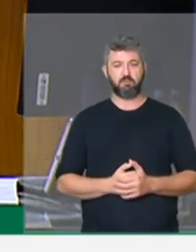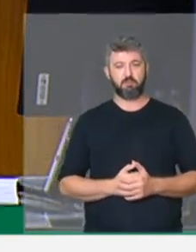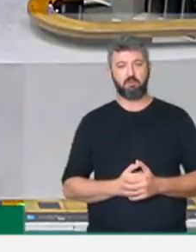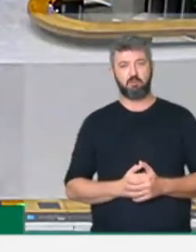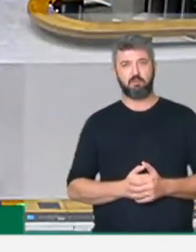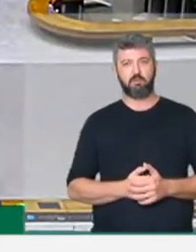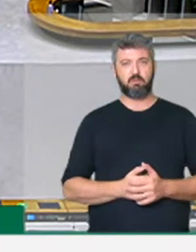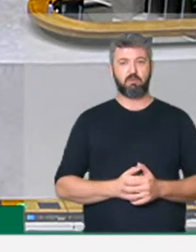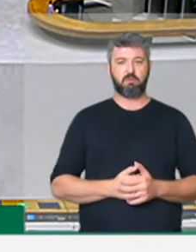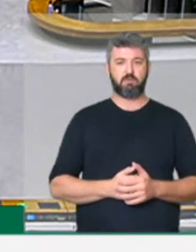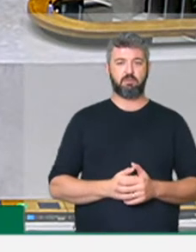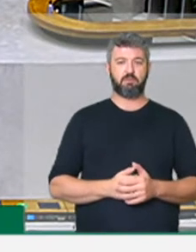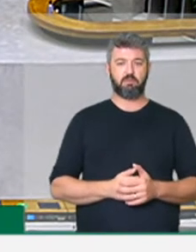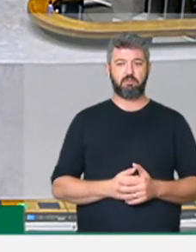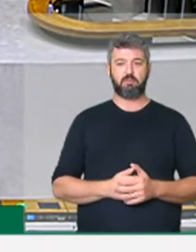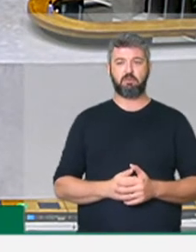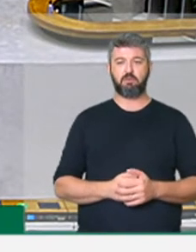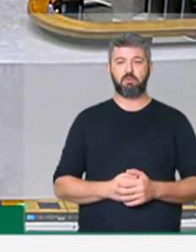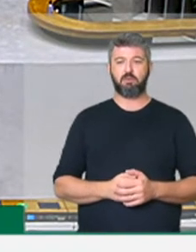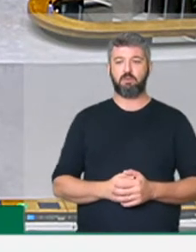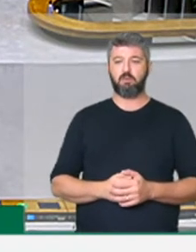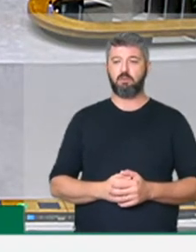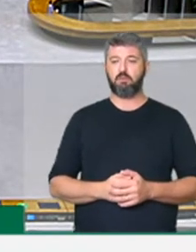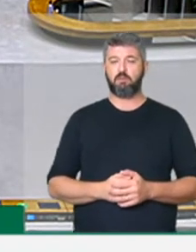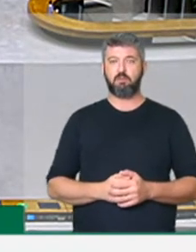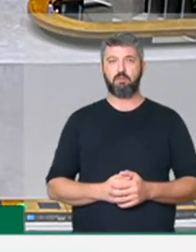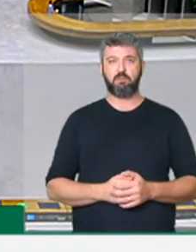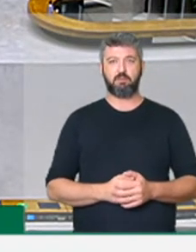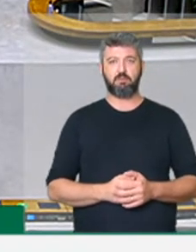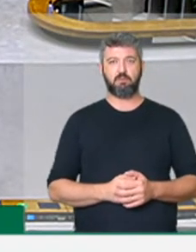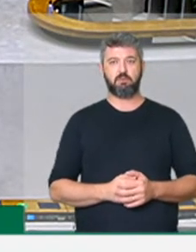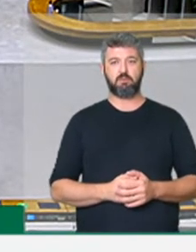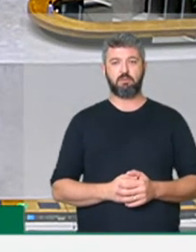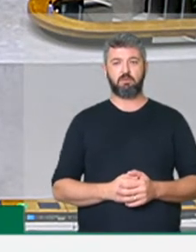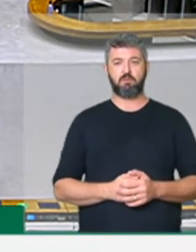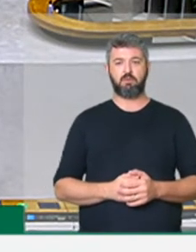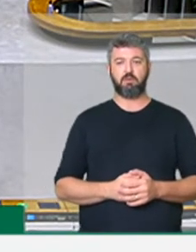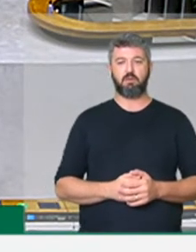PERMANEÇAM COMO SE ACHAM? APROVADO. PASSA-SE AO MÉRITO.